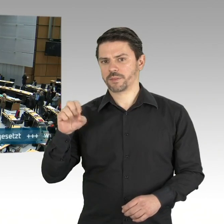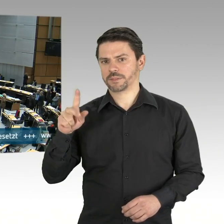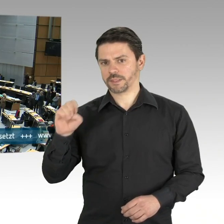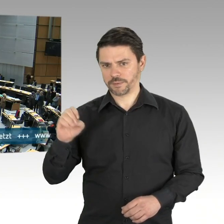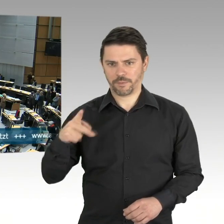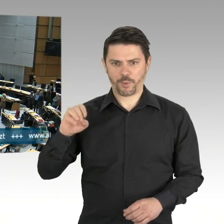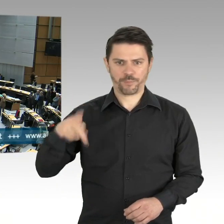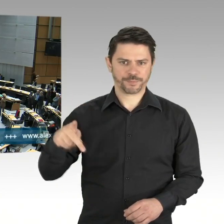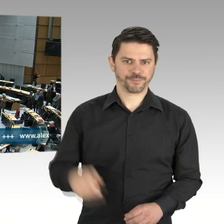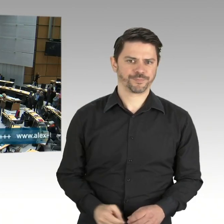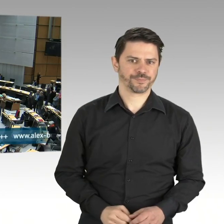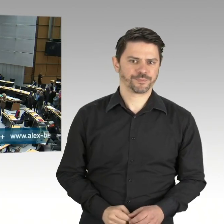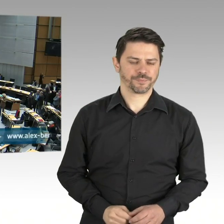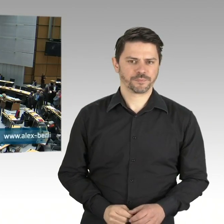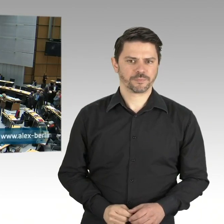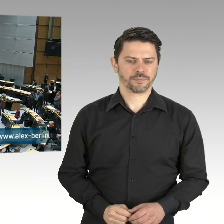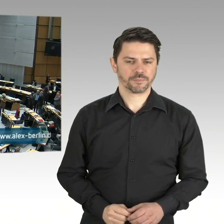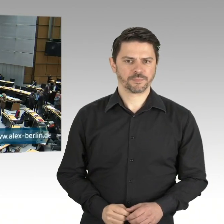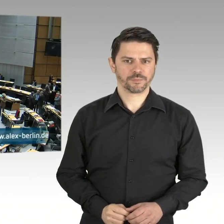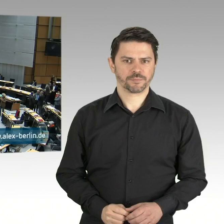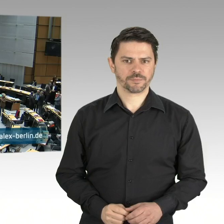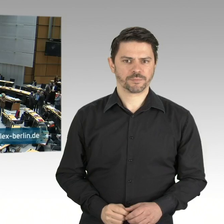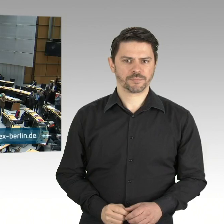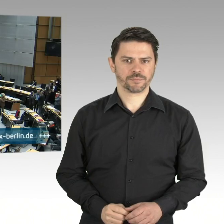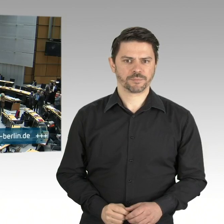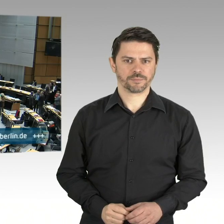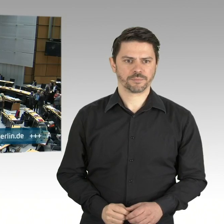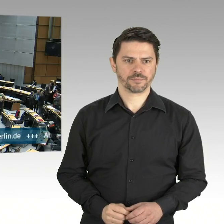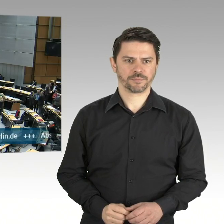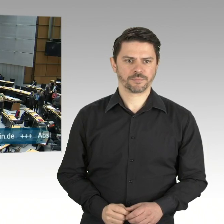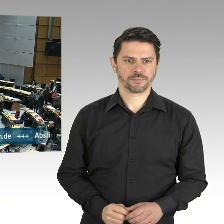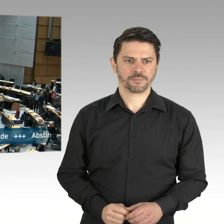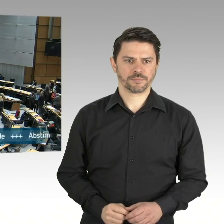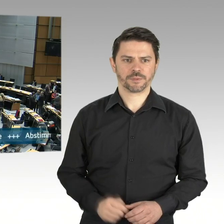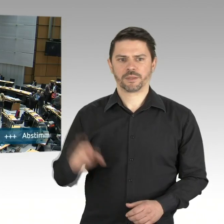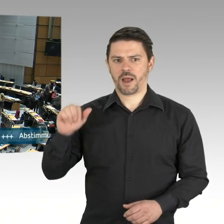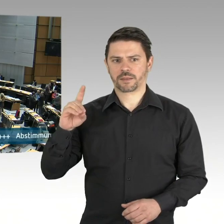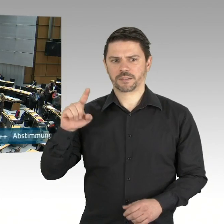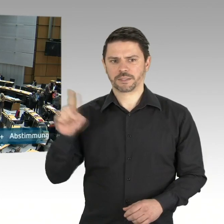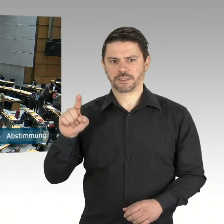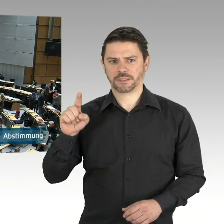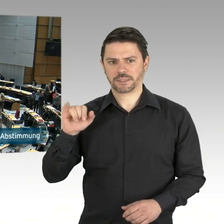Frau Ülker Radziwill. Frau Stefanie Remlinger. Herr Sven Rissmann.